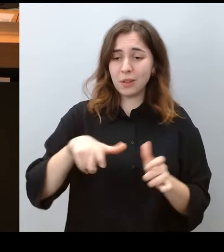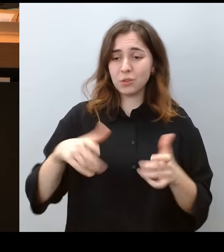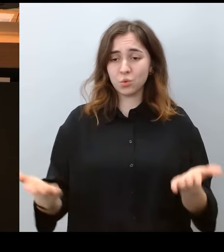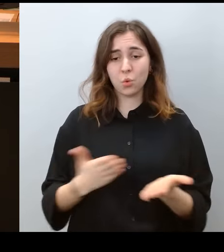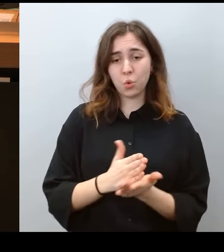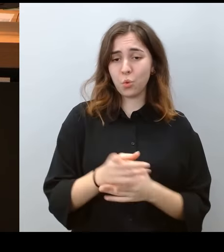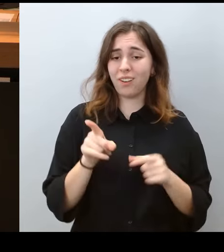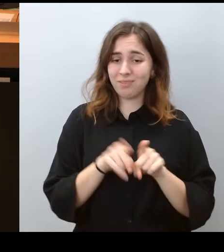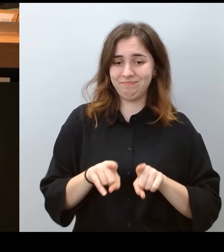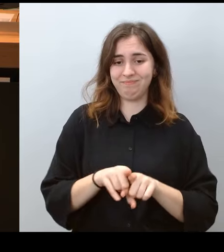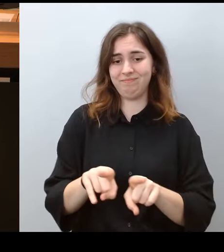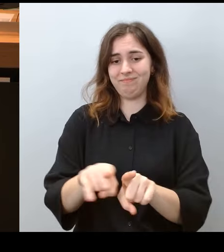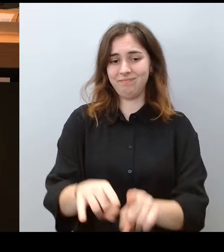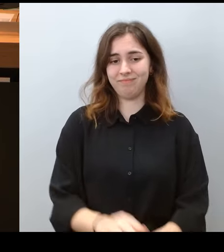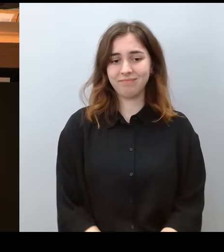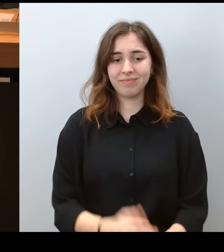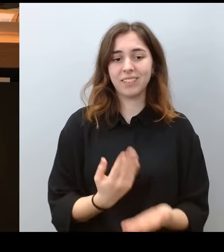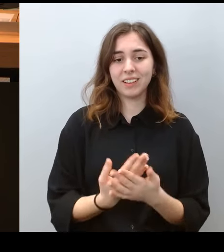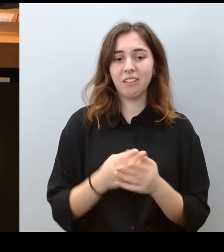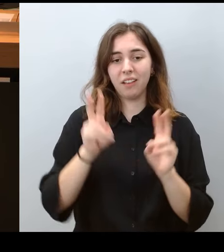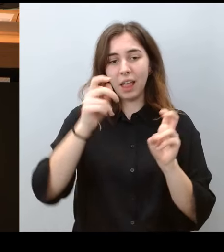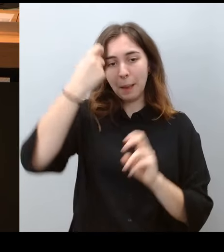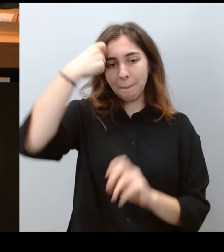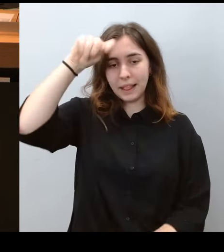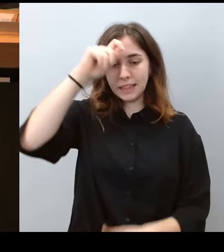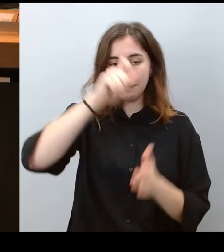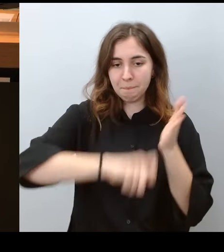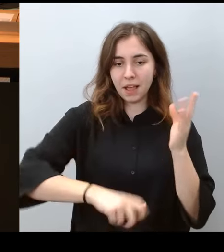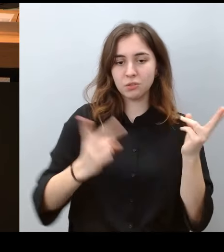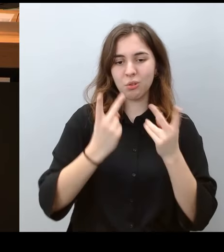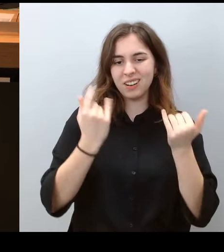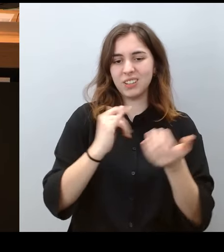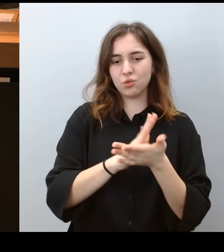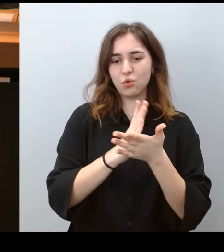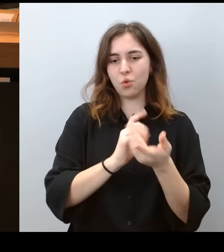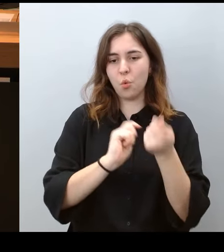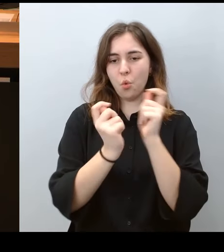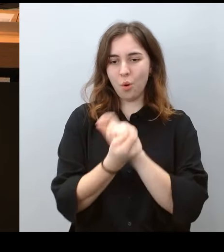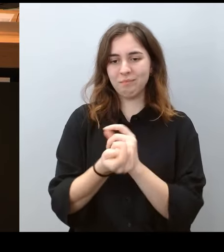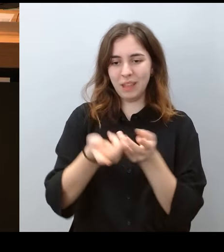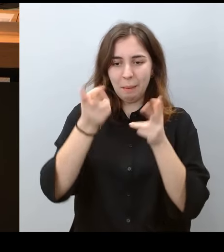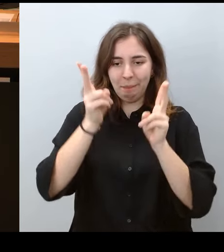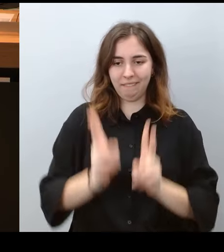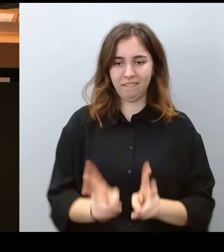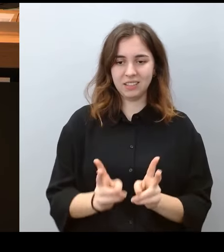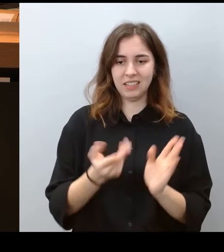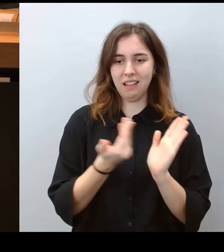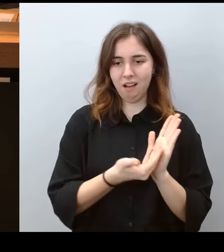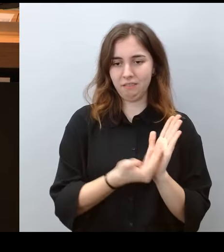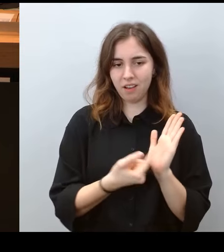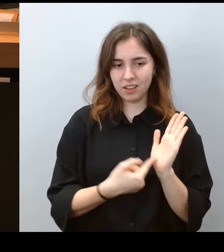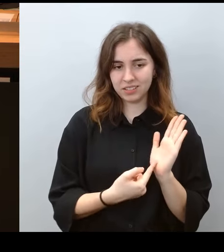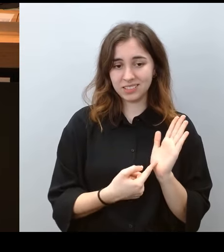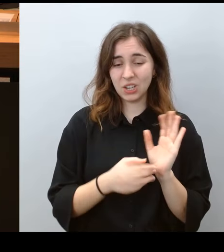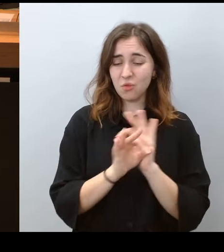Verwaltungssprech des Senats heißt, Berechtigtennachweis, so wichtig für die Menschen in Berlin, weil er ihnen Türen öffnet,